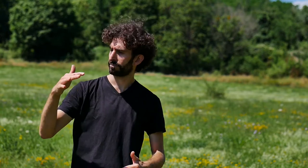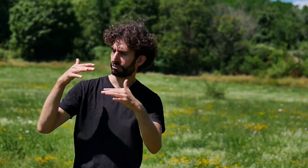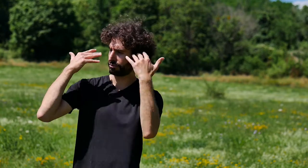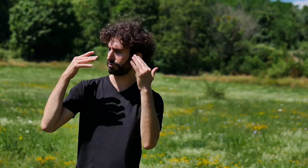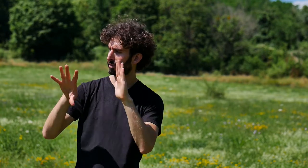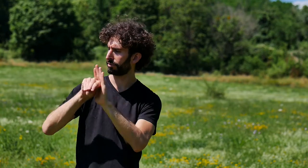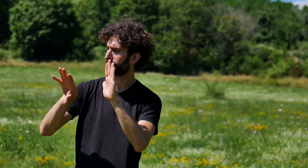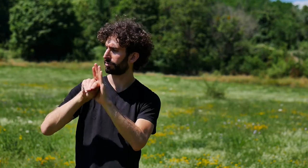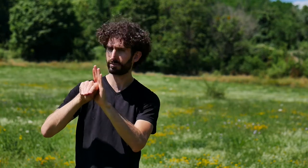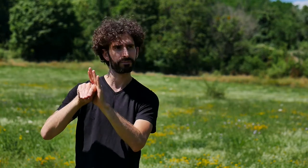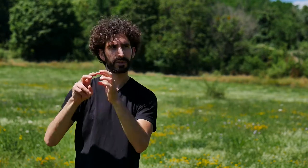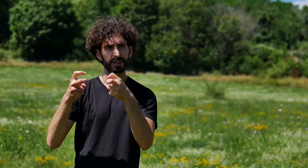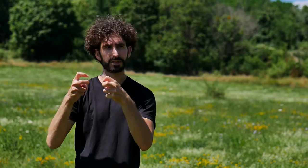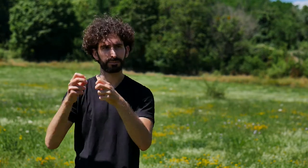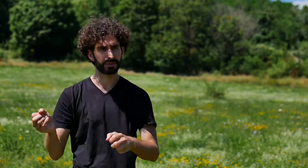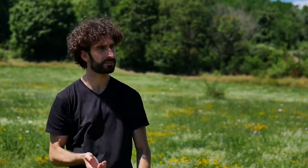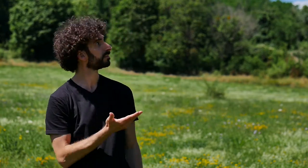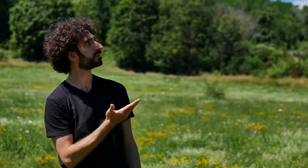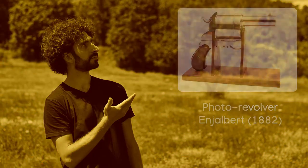qui ont servi d'inspiration. Par exemple...